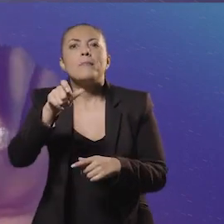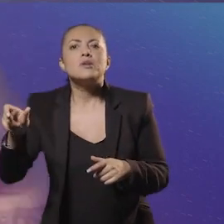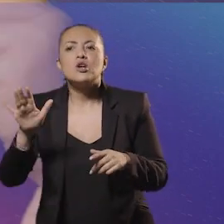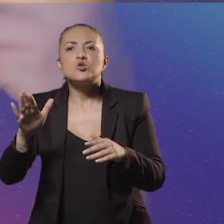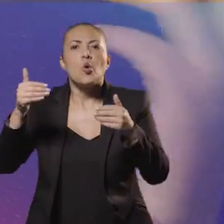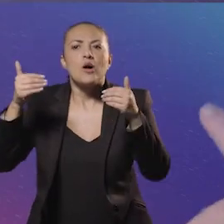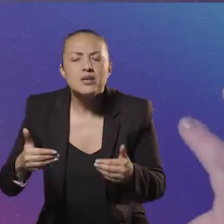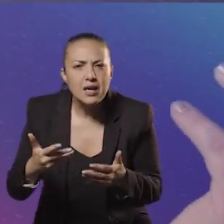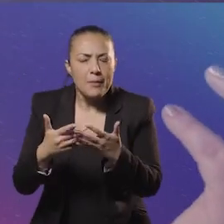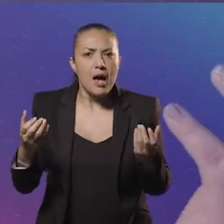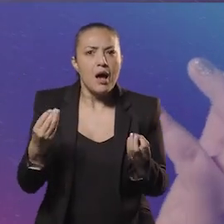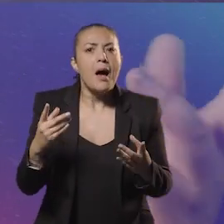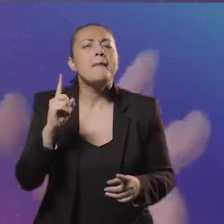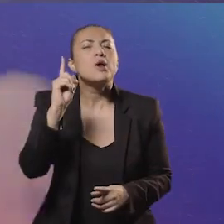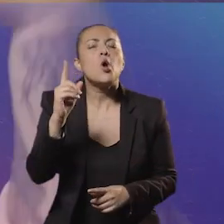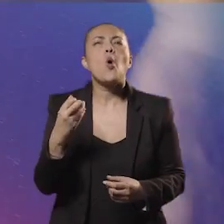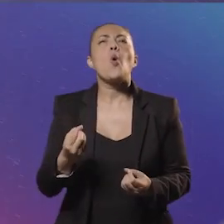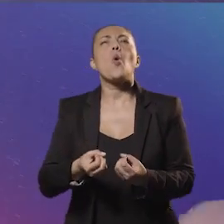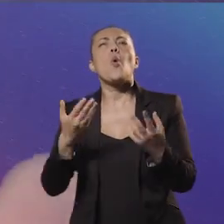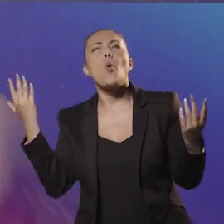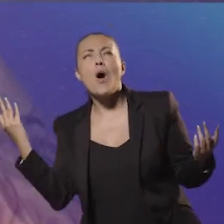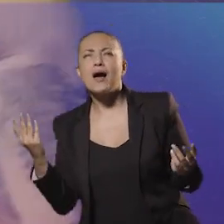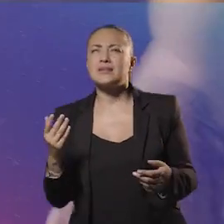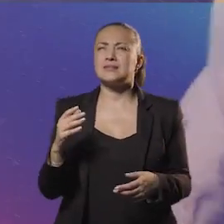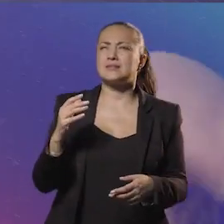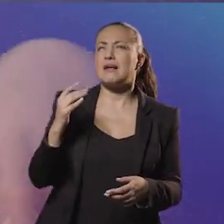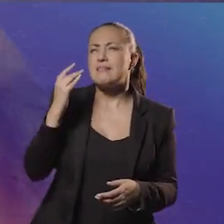con cuántas personas racializadas, trans,